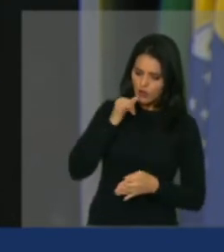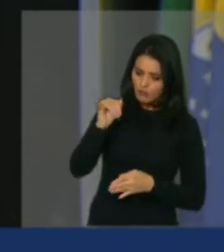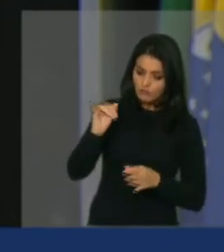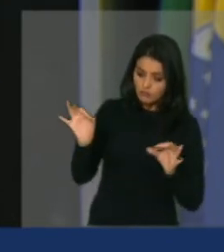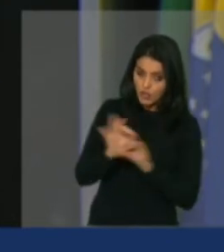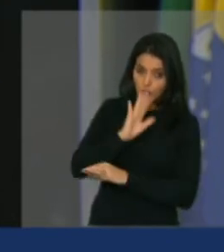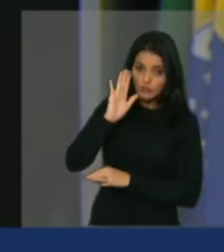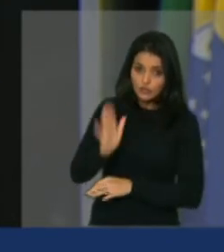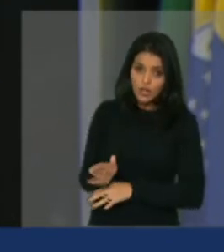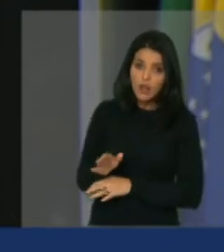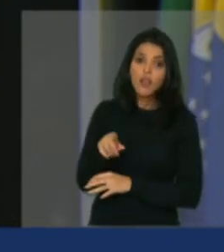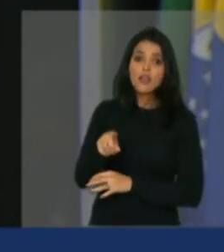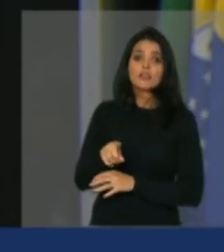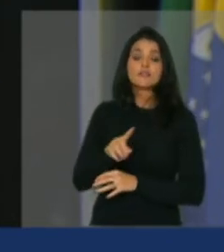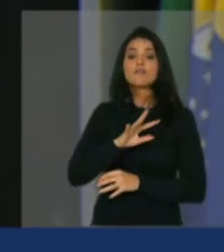ESTE CAMINHO, NÃO A HAJA NENHUM DESVIO. SEJA TECNOLÓ